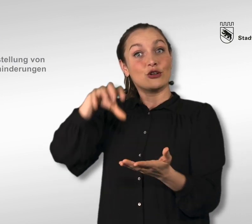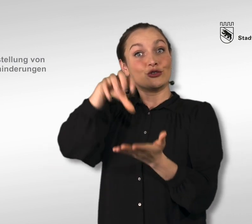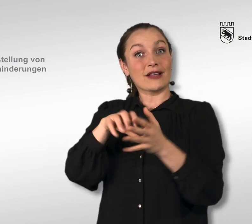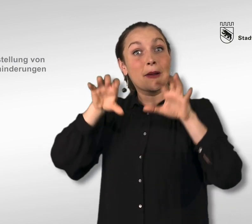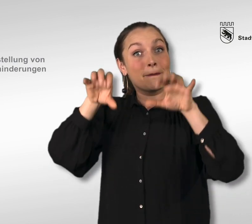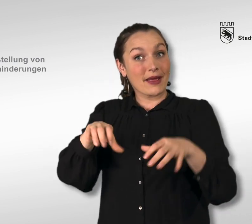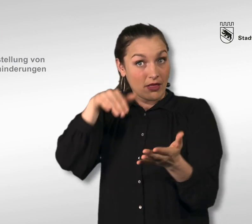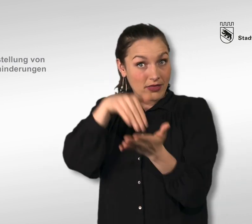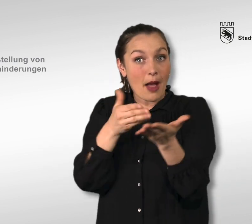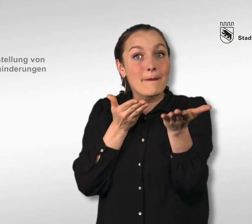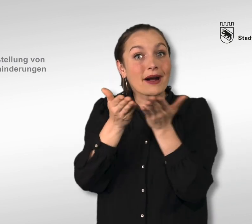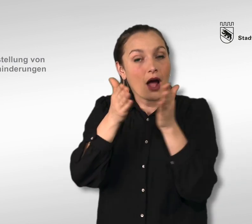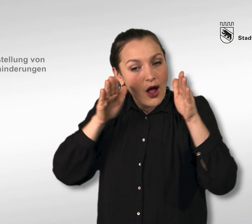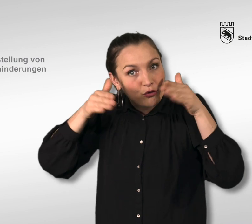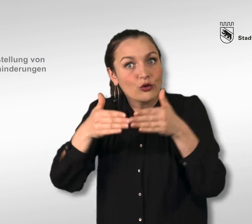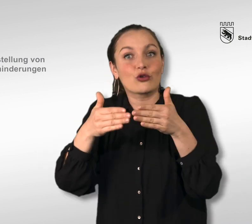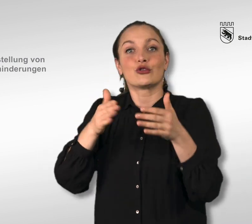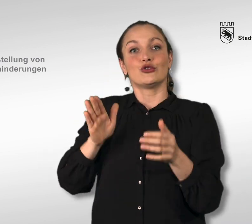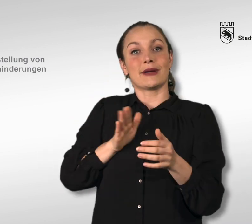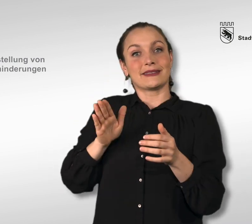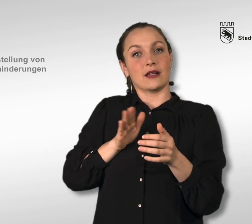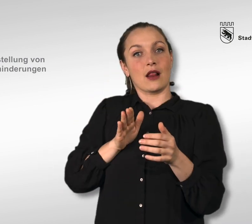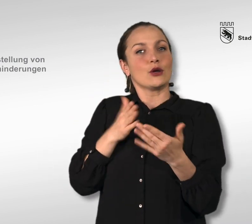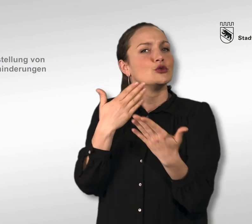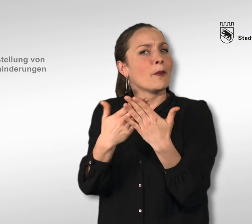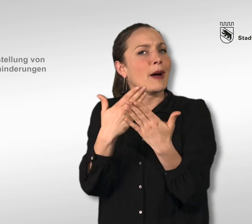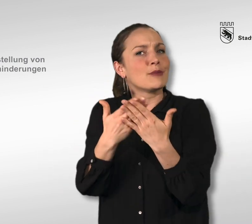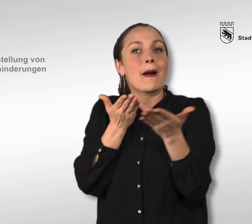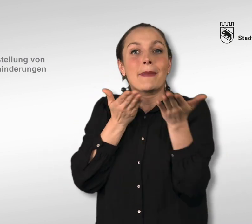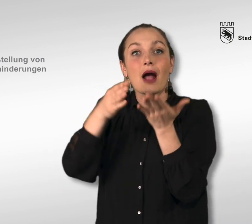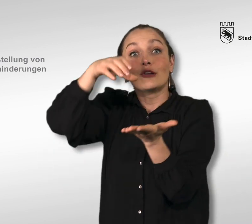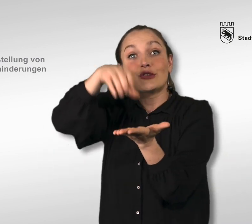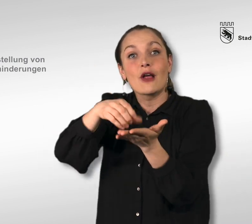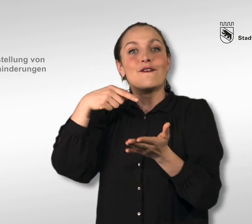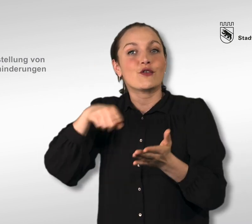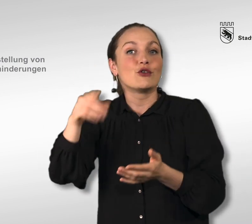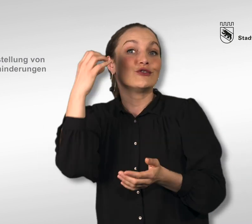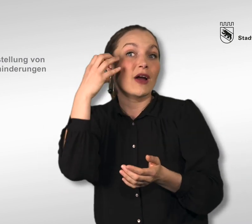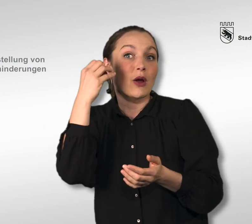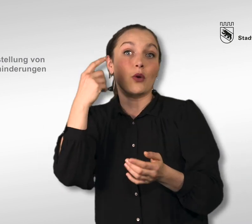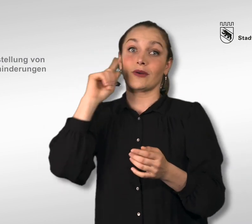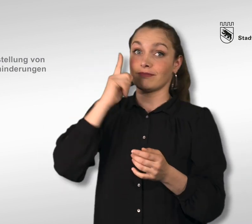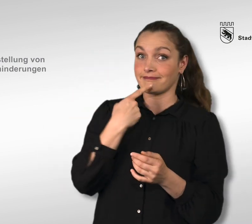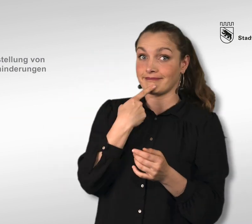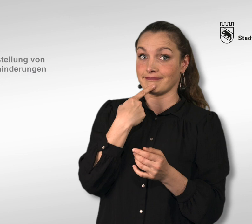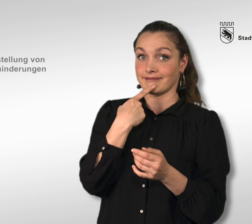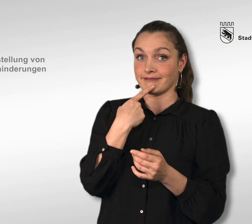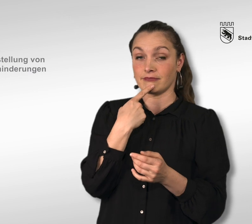Hierfür gibt es spezialisierte Beratungsstellen, zum Beispiel die «Beratungsstelle für Schwerhörige und Gehörlose» in Bern.